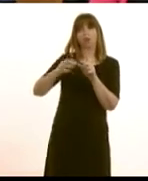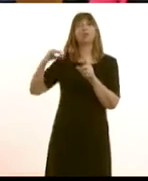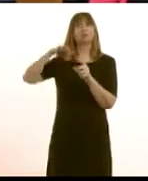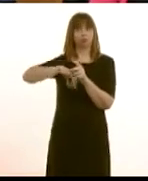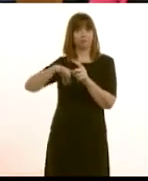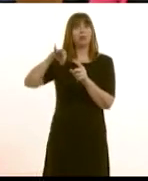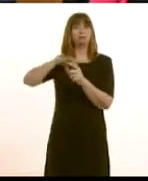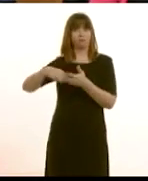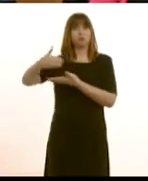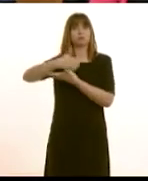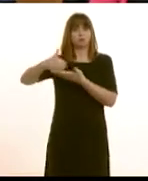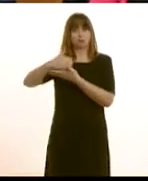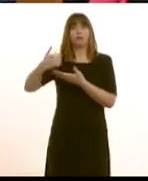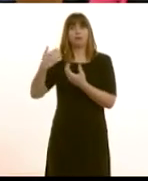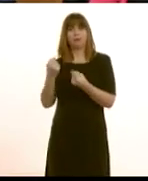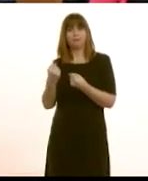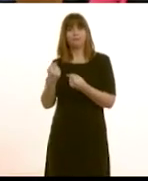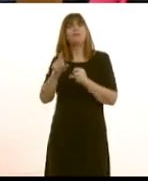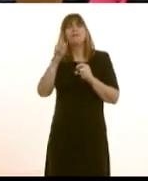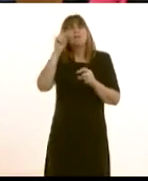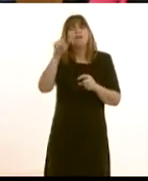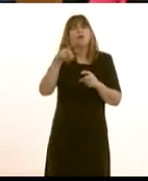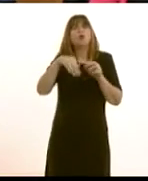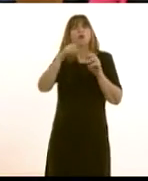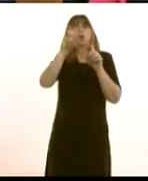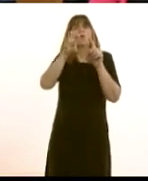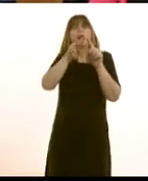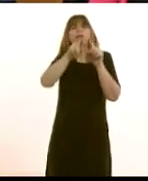gogledd i Fanceinion hefyd. Os ydych chiín tynnuír gwasanaethau hynny mas oír ëfranchiseí,